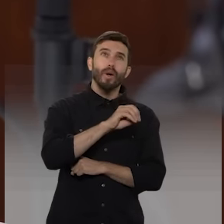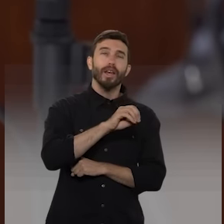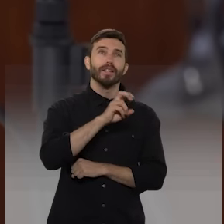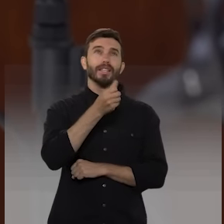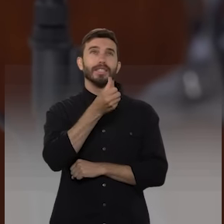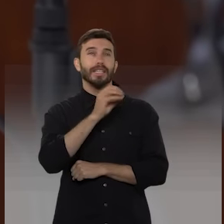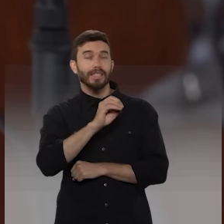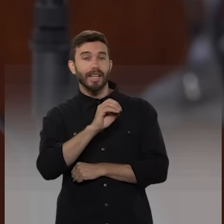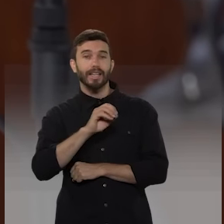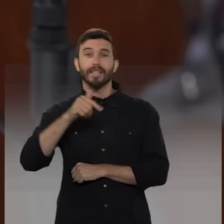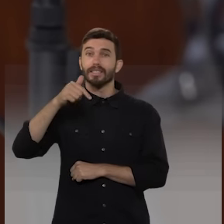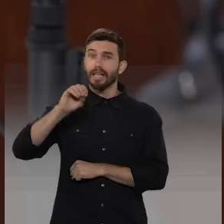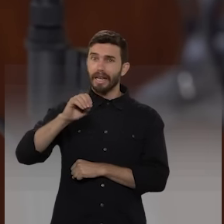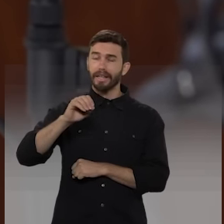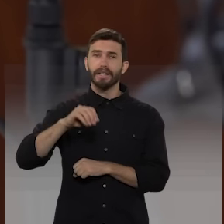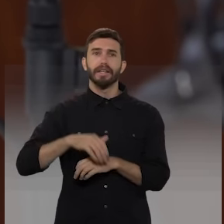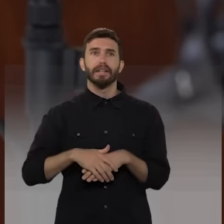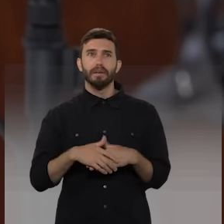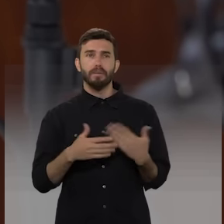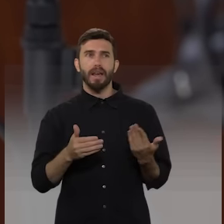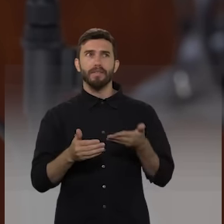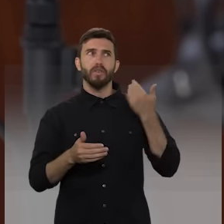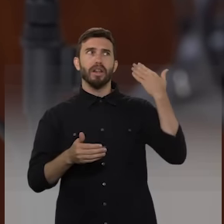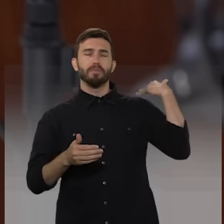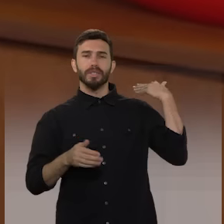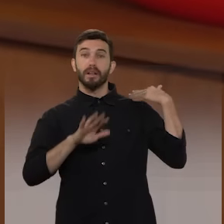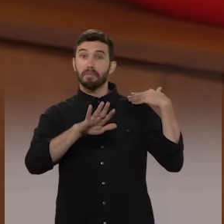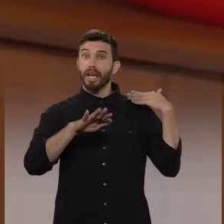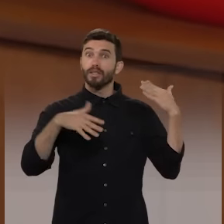pra pesquisar, e eu gosto de pesquisar isso particularmente, vai encontrar jovens fazendo